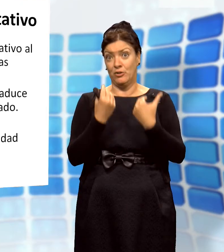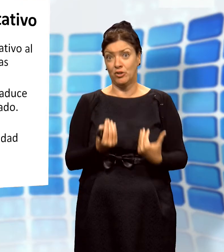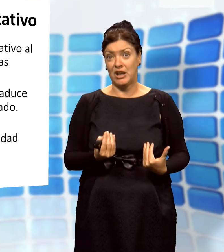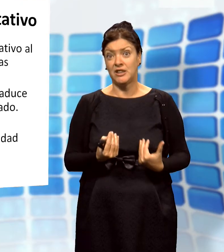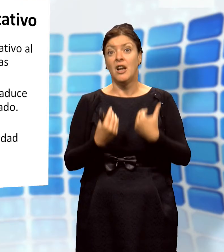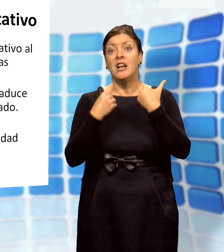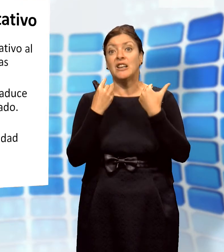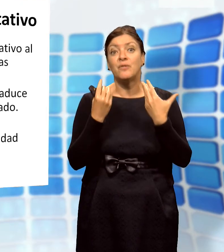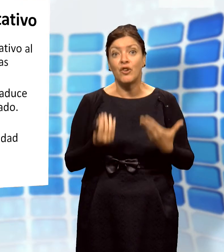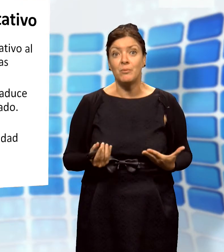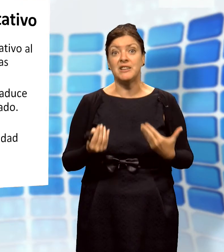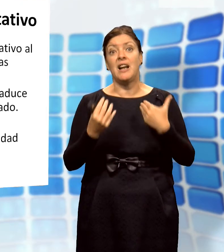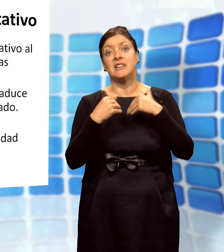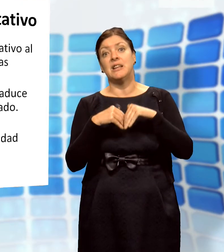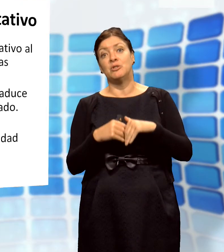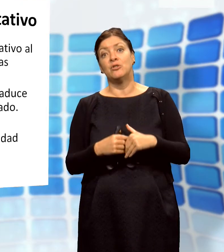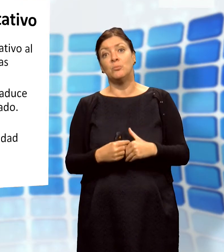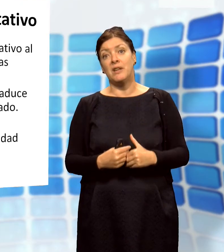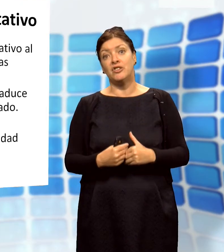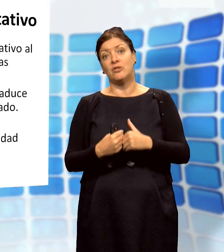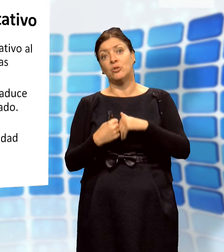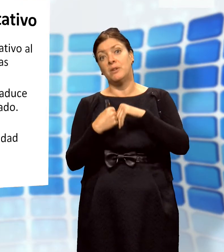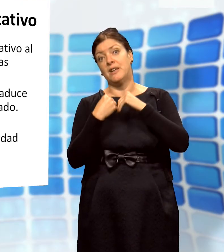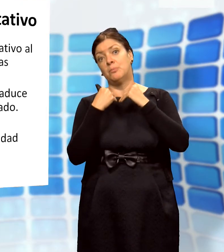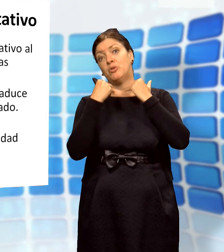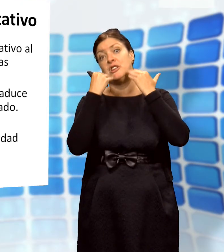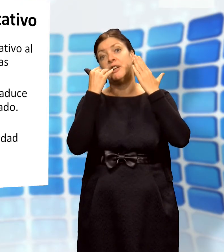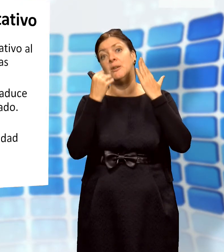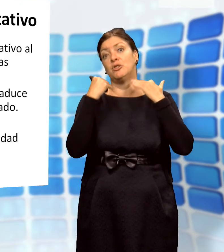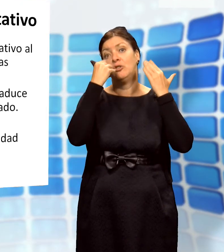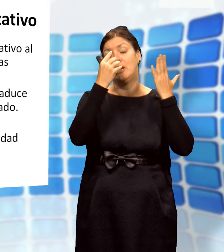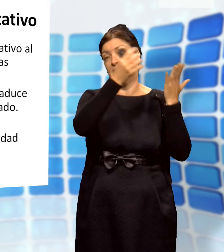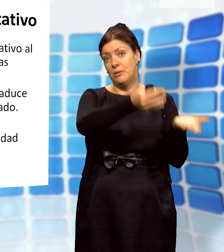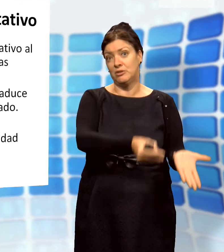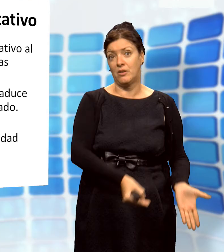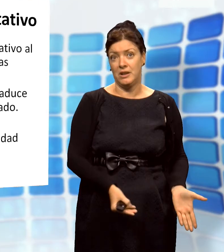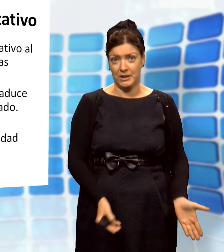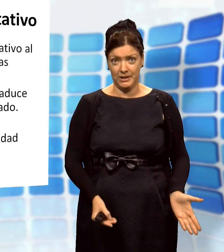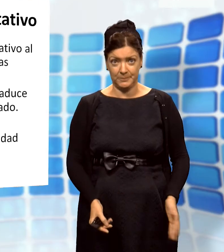para nosotros, las formas a las que estamos acostumbrados y acostumbradas por ser nativos de las lenguas occidentales.